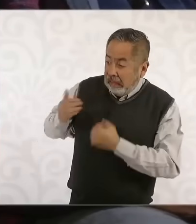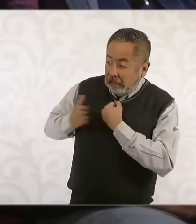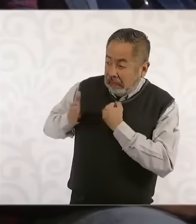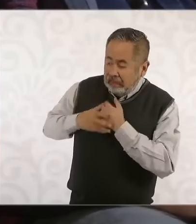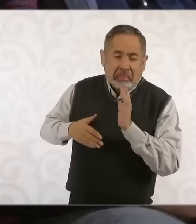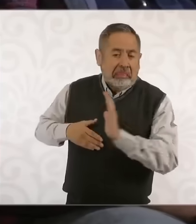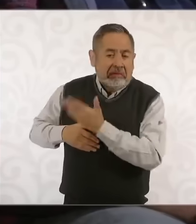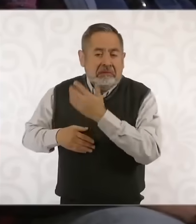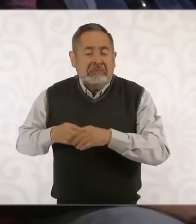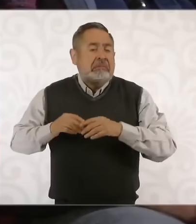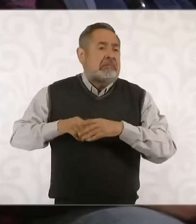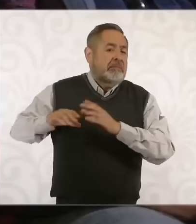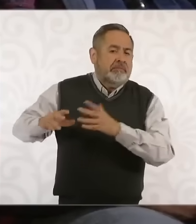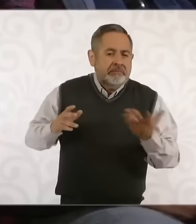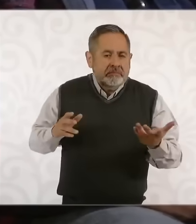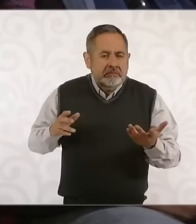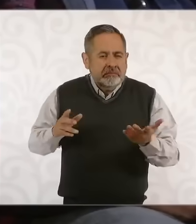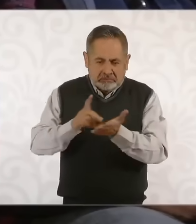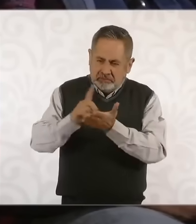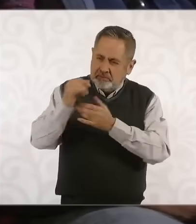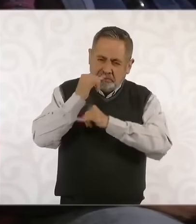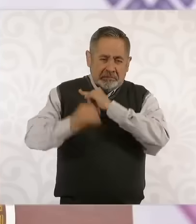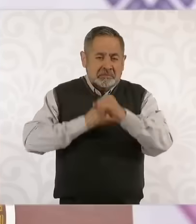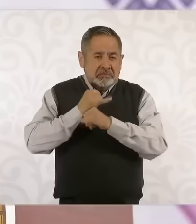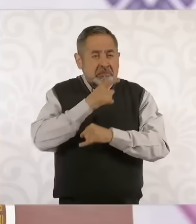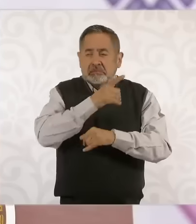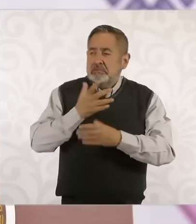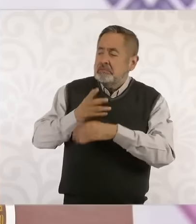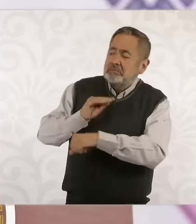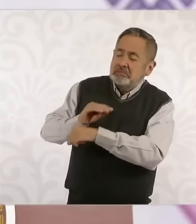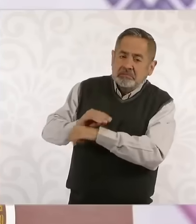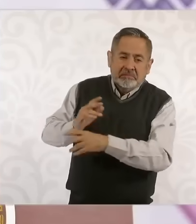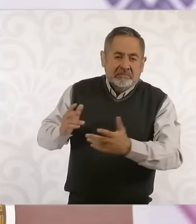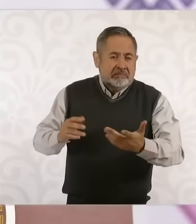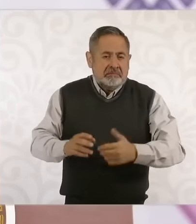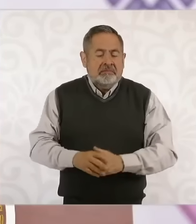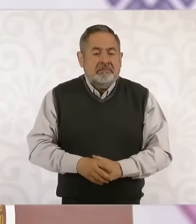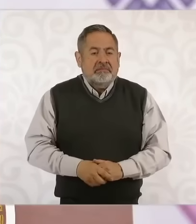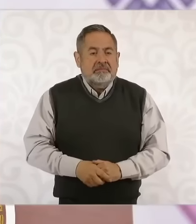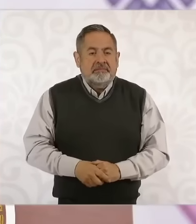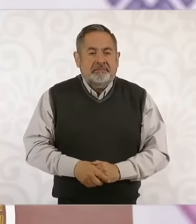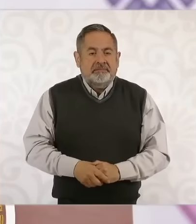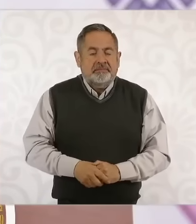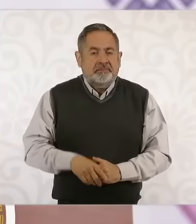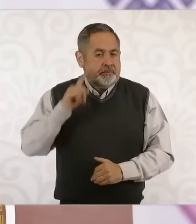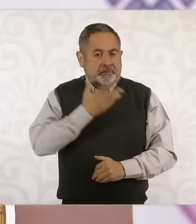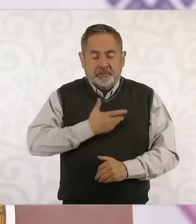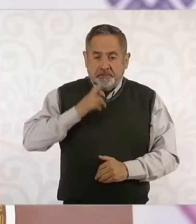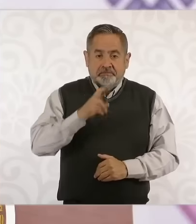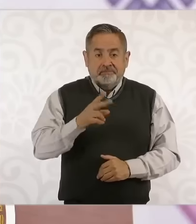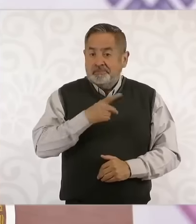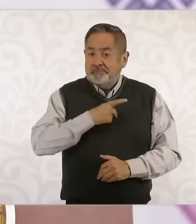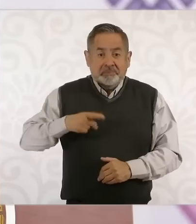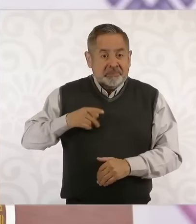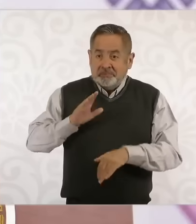lo que durante años se llamó derecho internacional. Tiene que fortalecerse